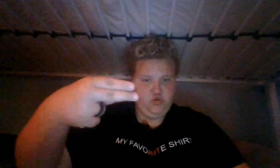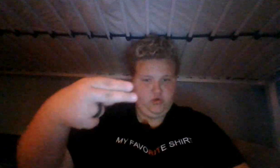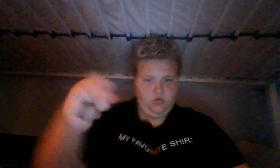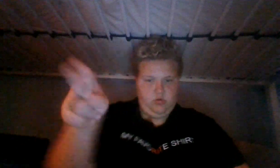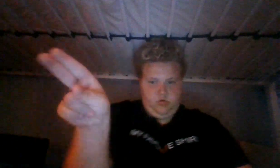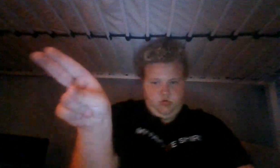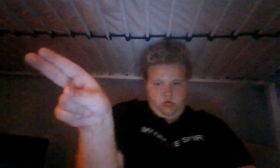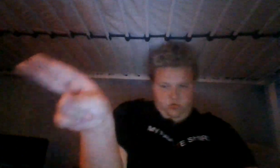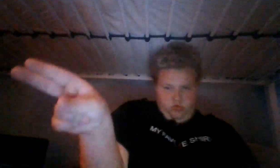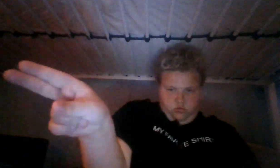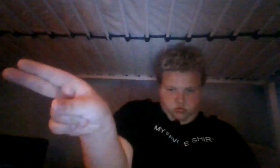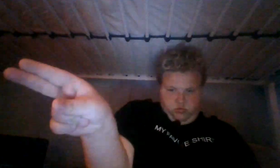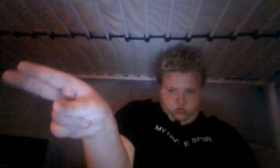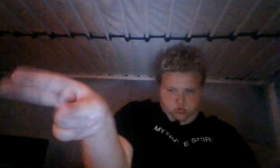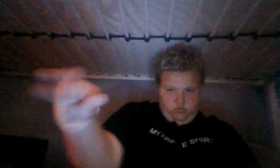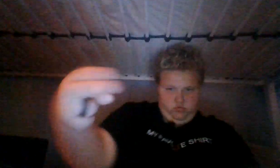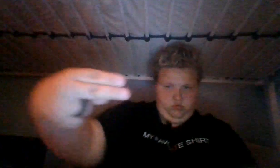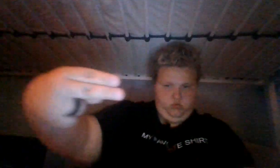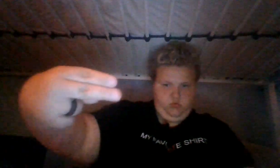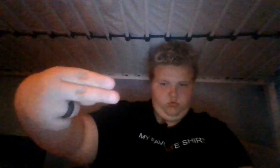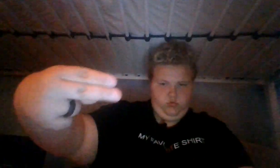H